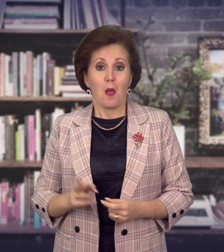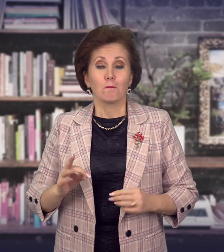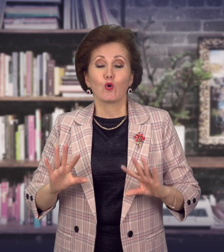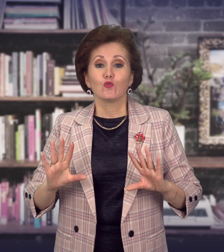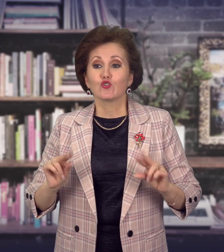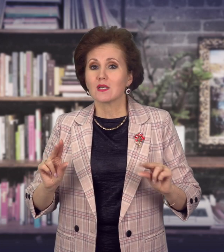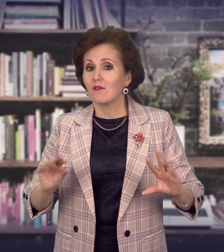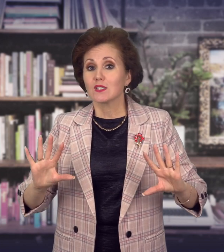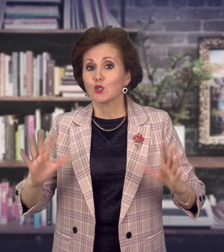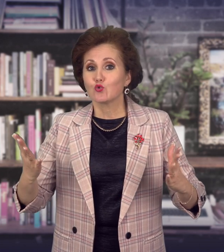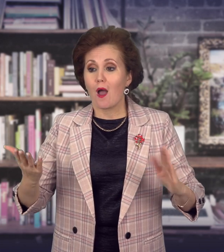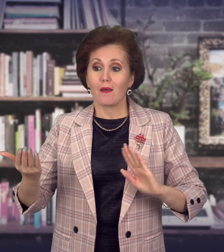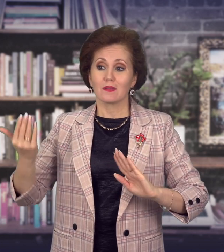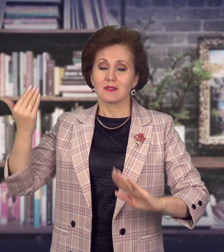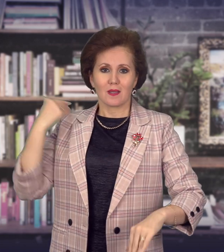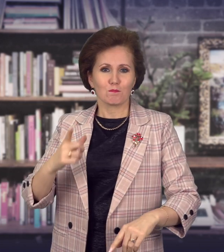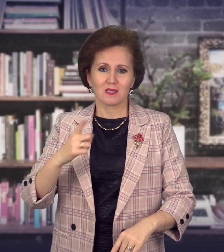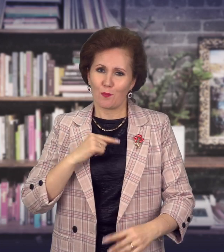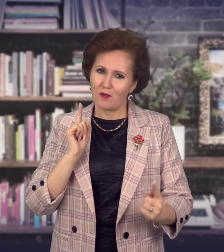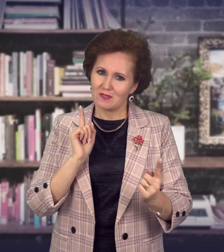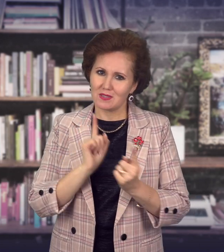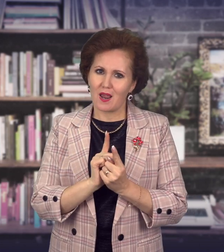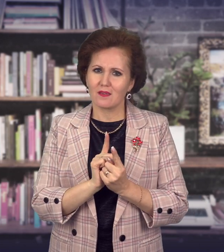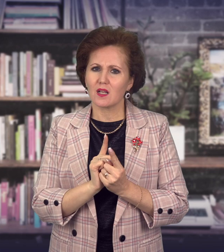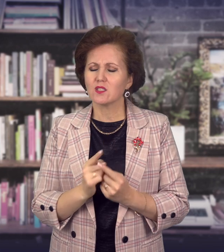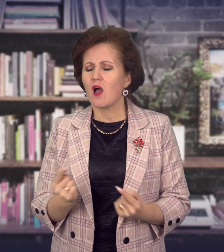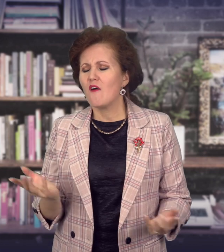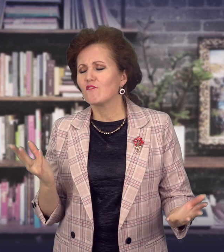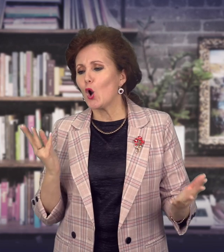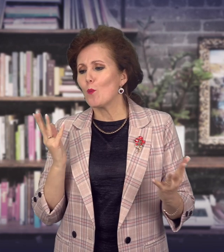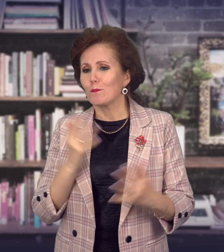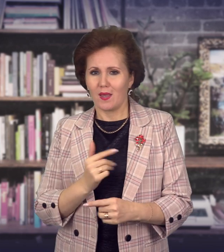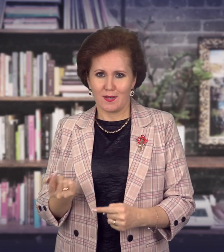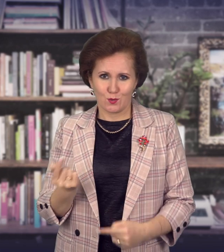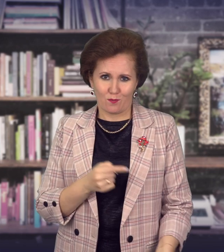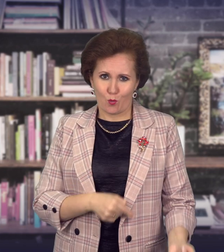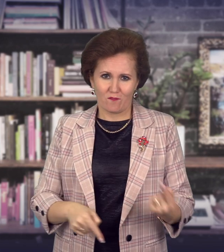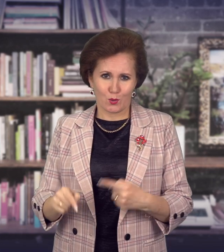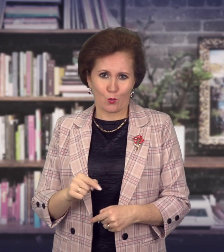Когда то по счастливой случайности мы с тобой встретились, познакомились.